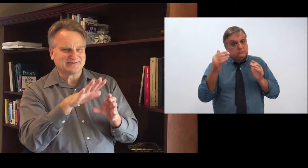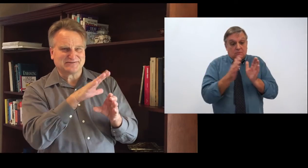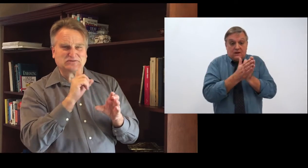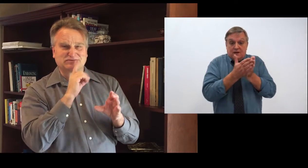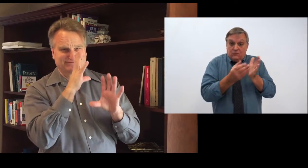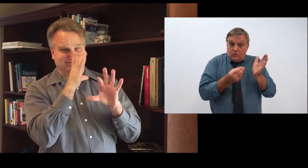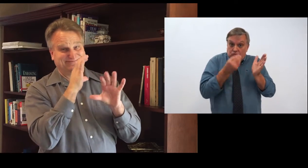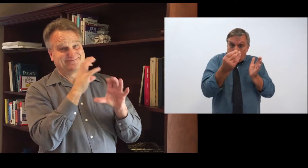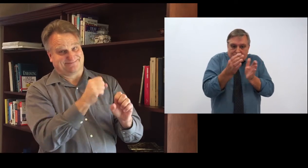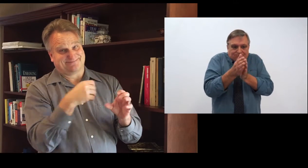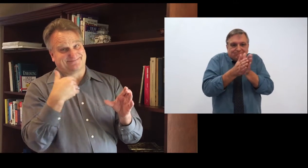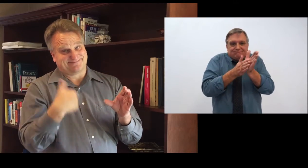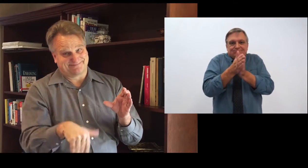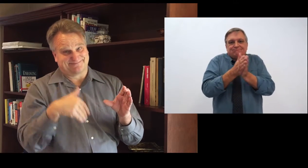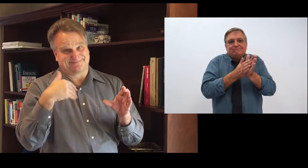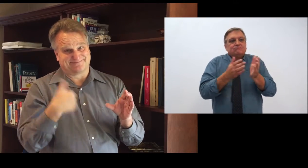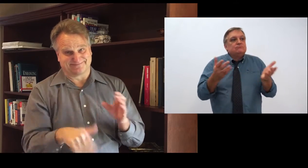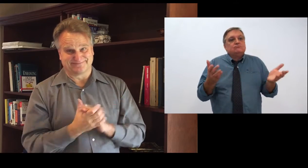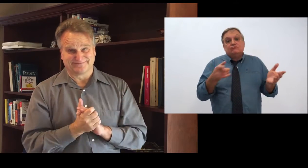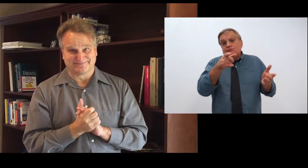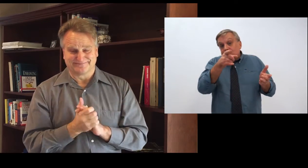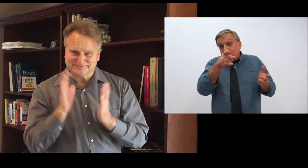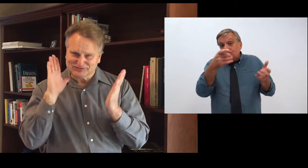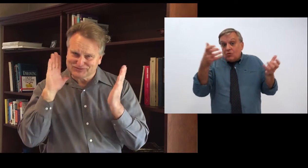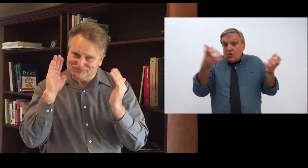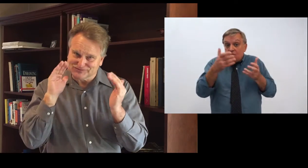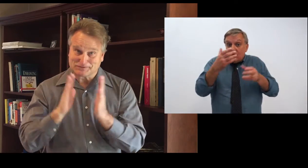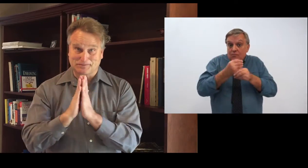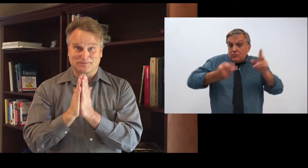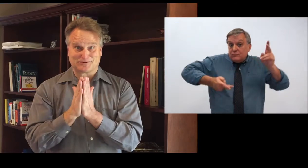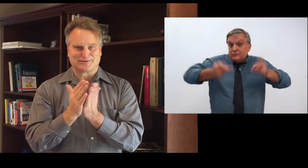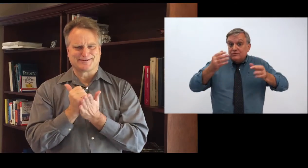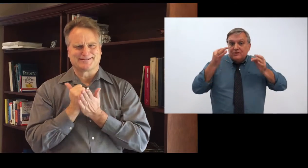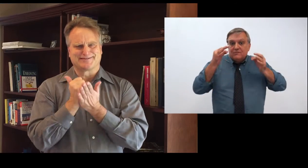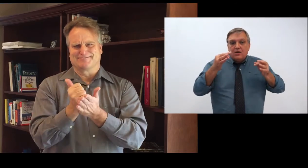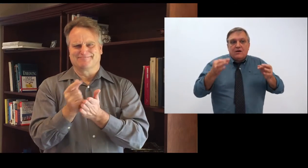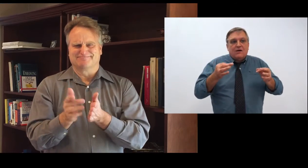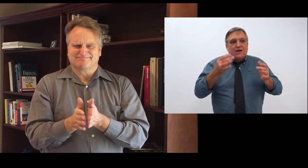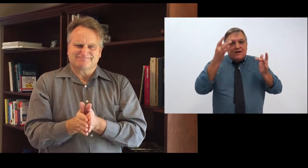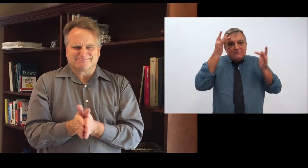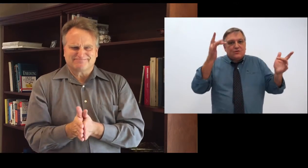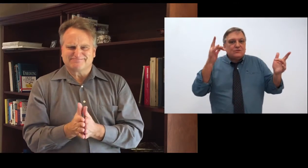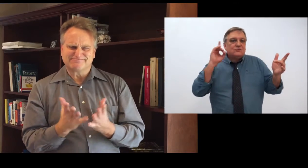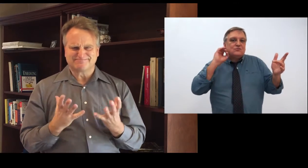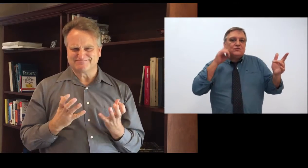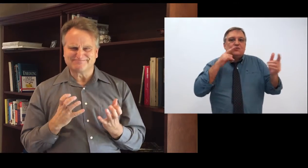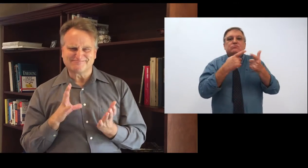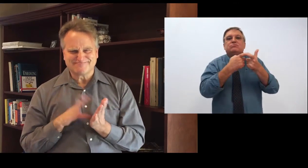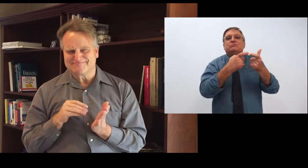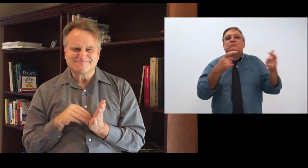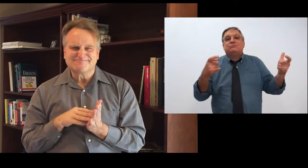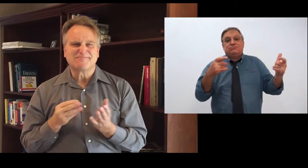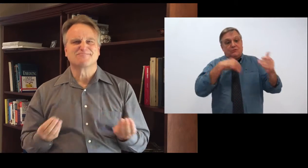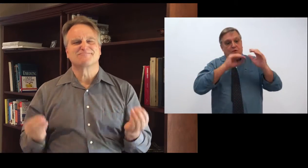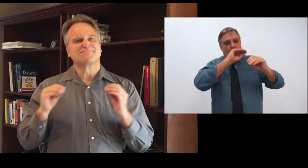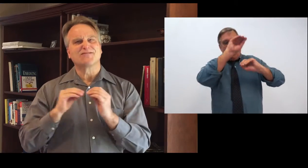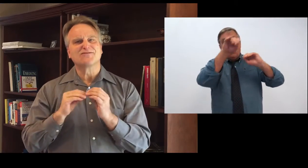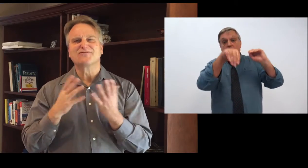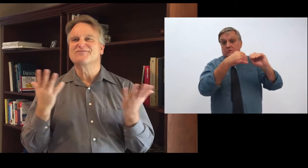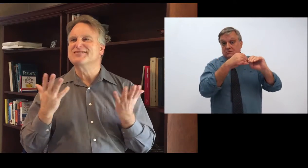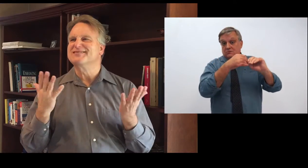Espérons que cet ouvrage servira de stimulant pour en apprendre davantage